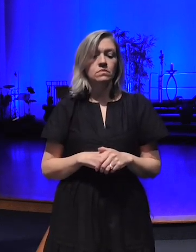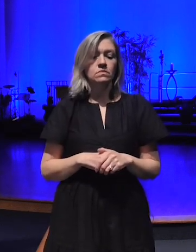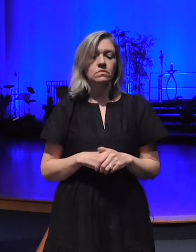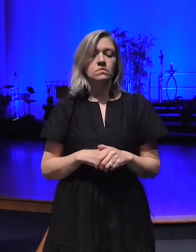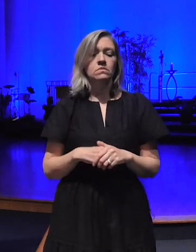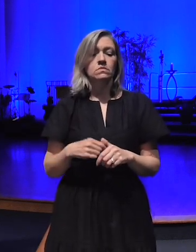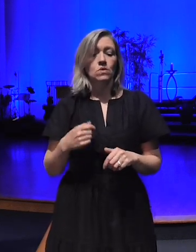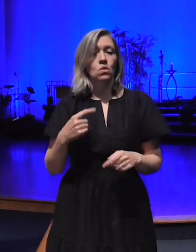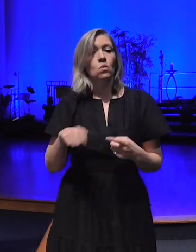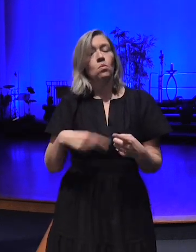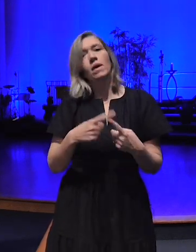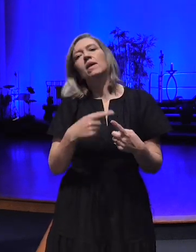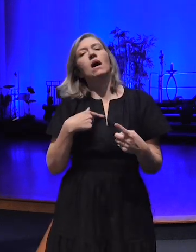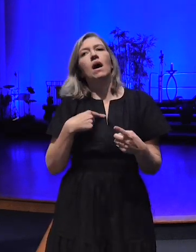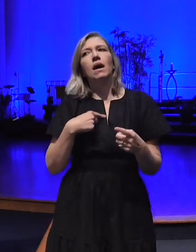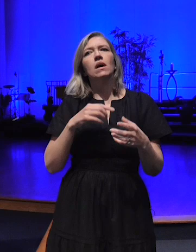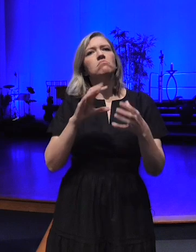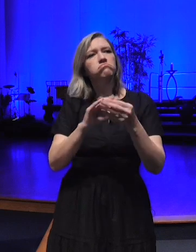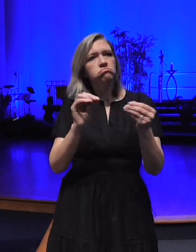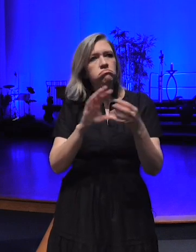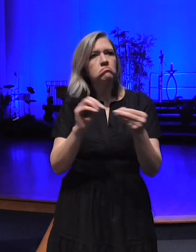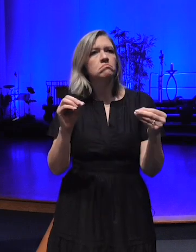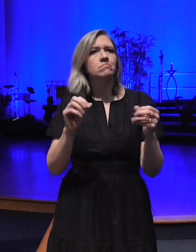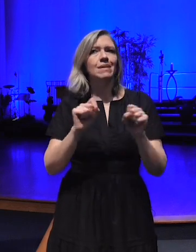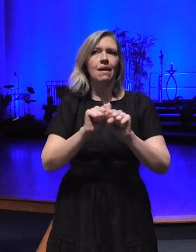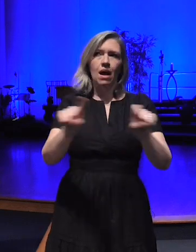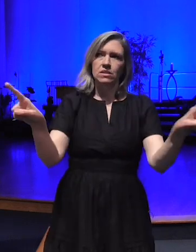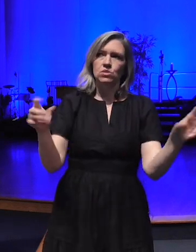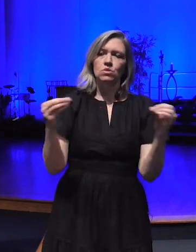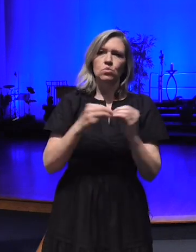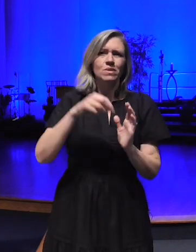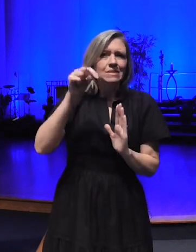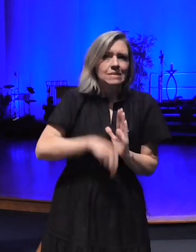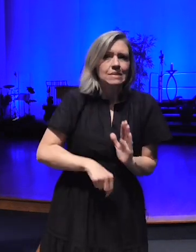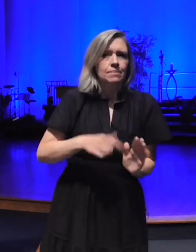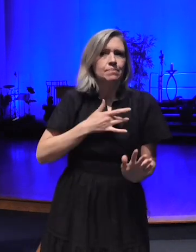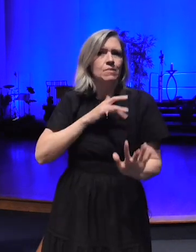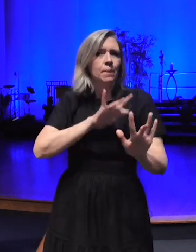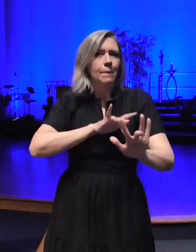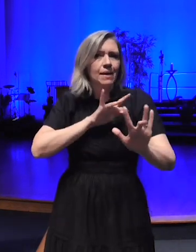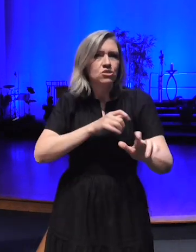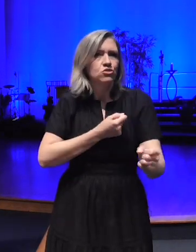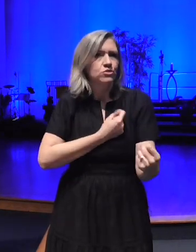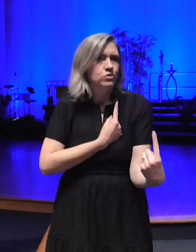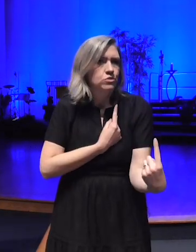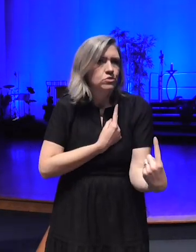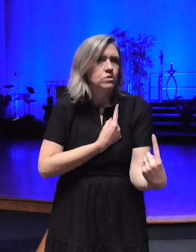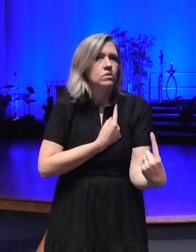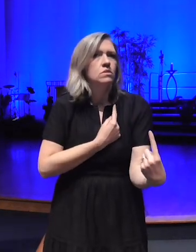en este momento, lo que quiero que sepan primero que nada es que una vida compasiva no significa